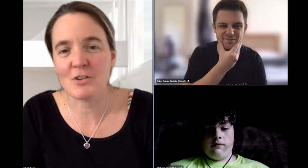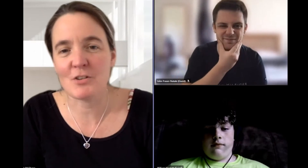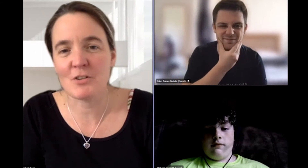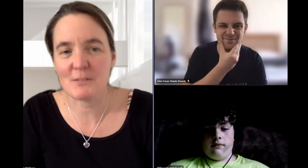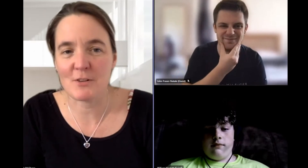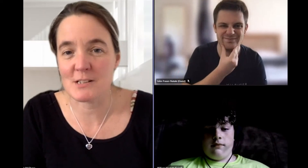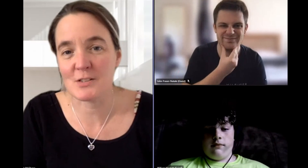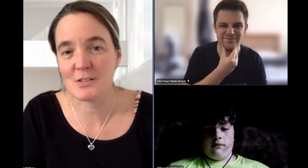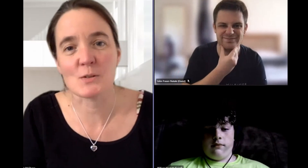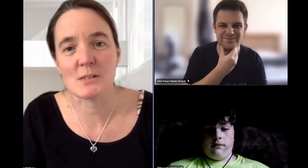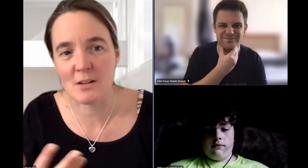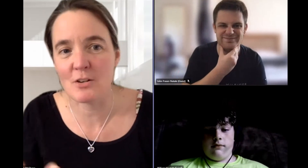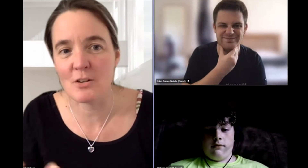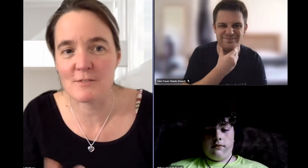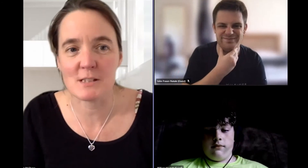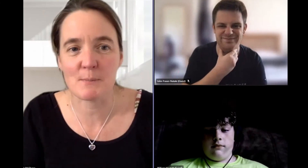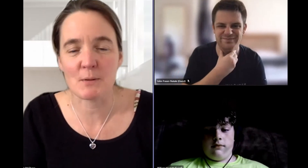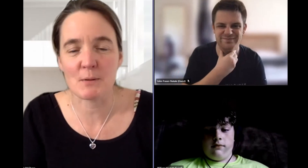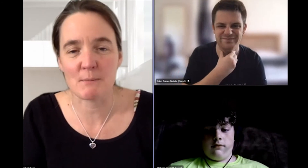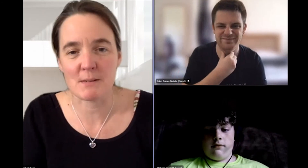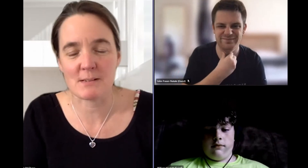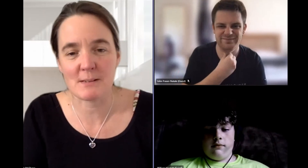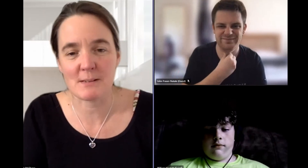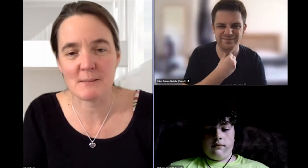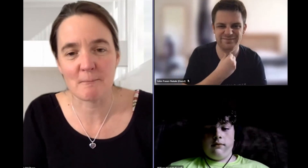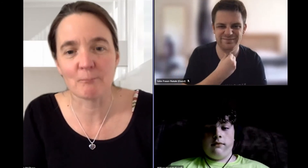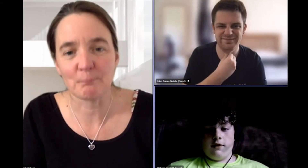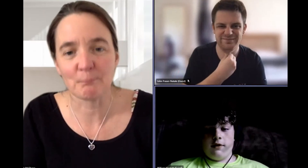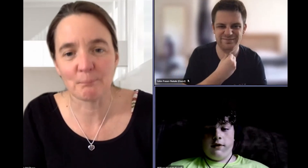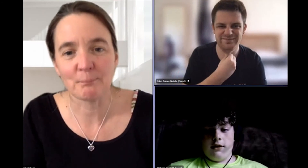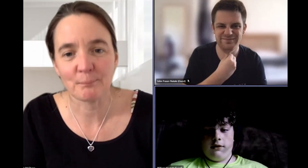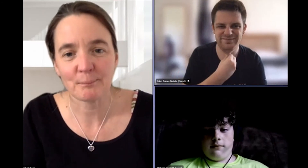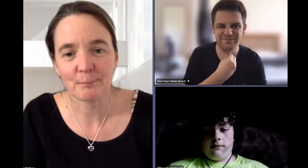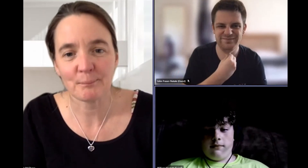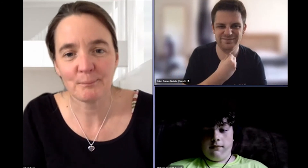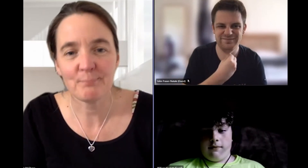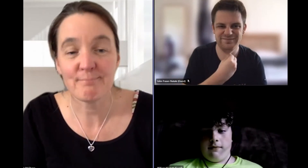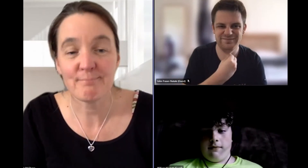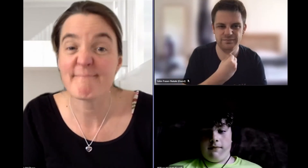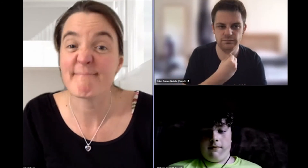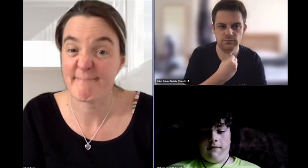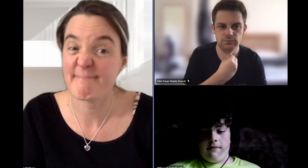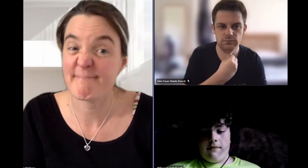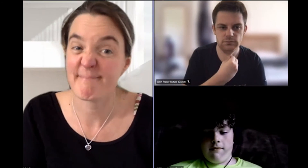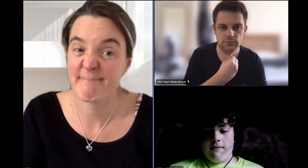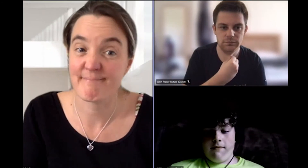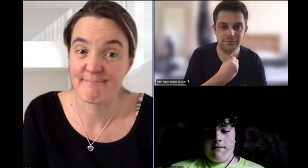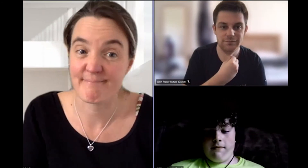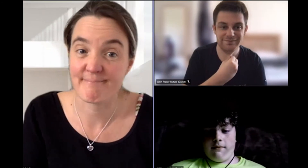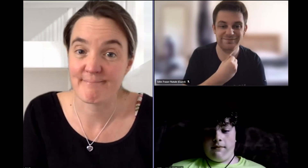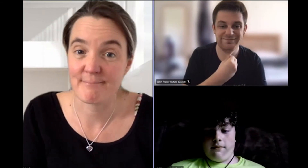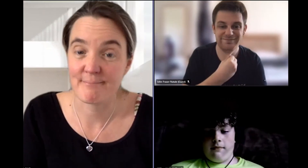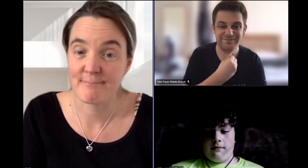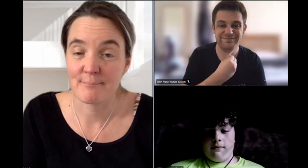Dwi’n gwybod. Mae’r coronafeirws wedi achosi cymaint o siom. Ydy.